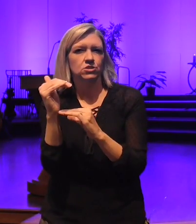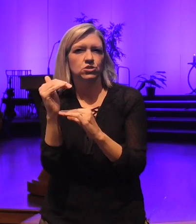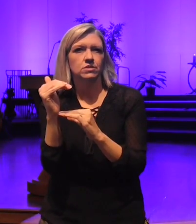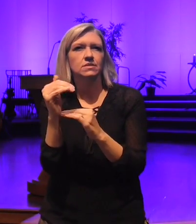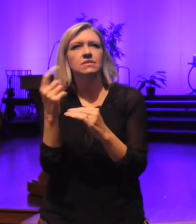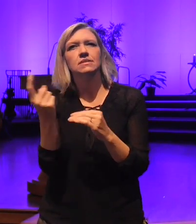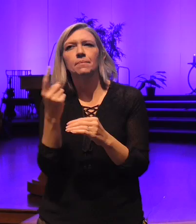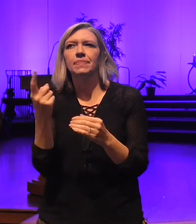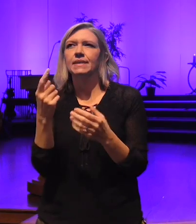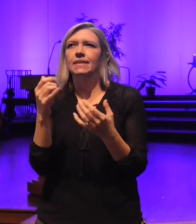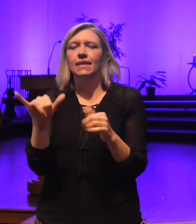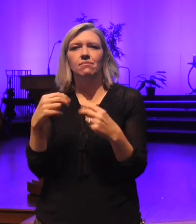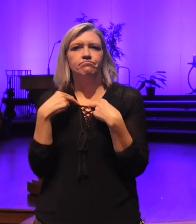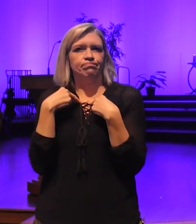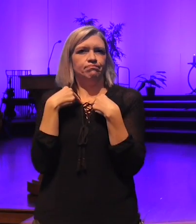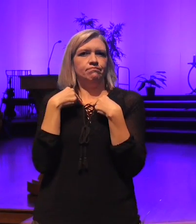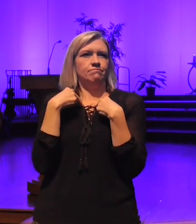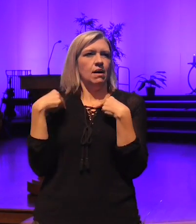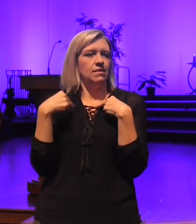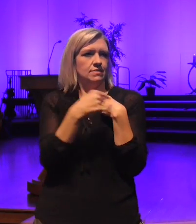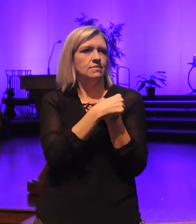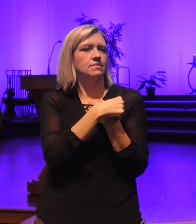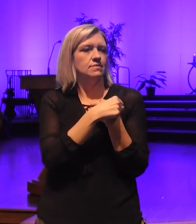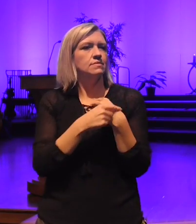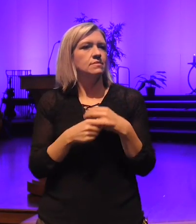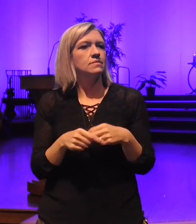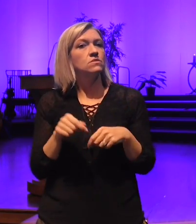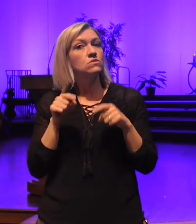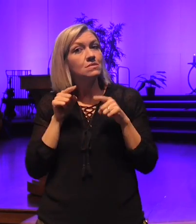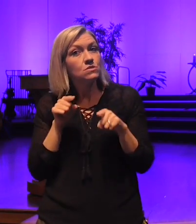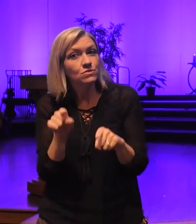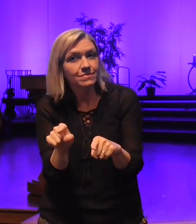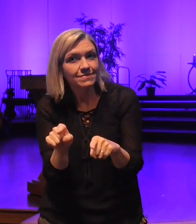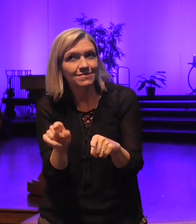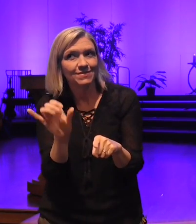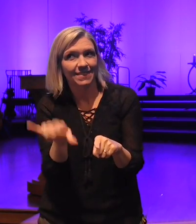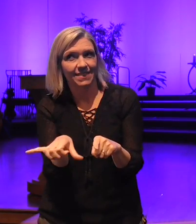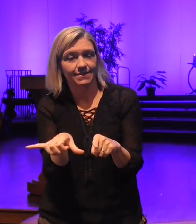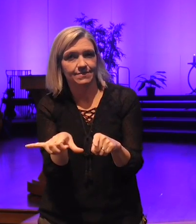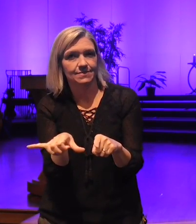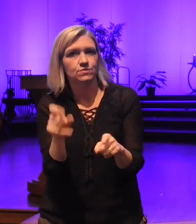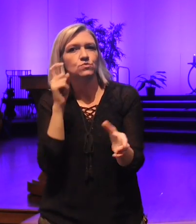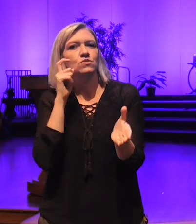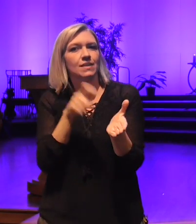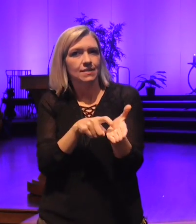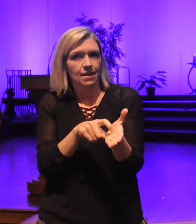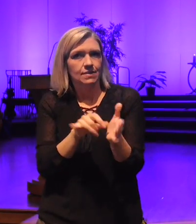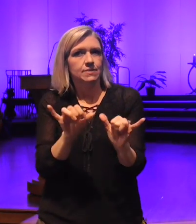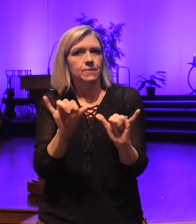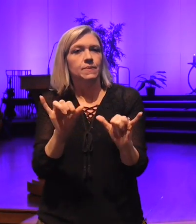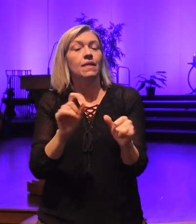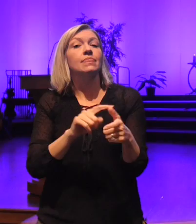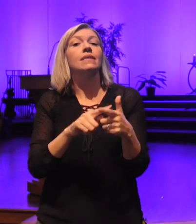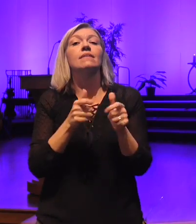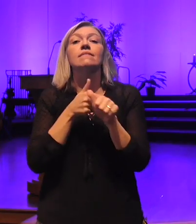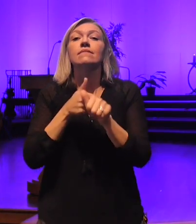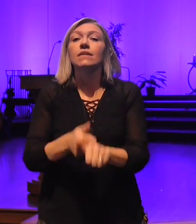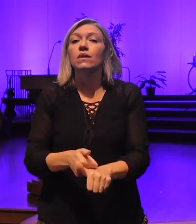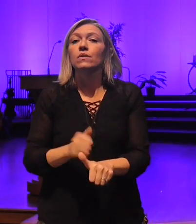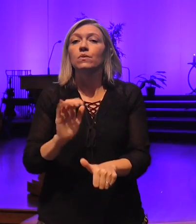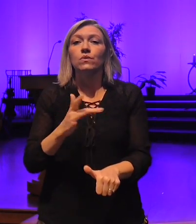que Nos ha confinado en medio de y entonces podemos comenzar a seguir el propósito del corazón y afrontar